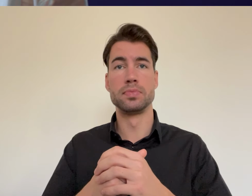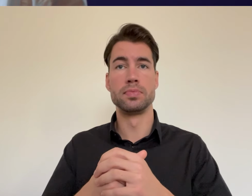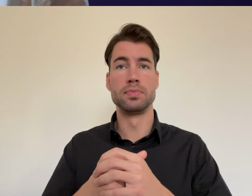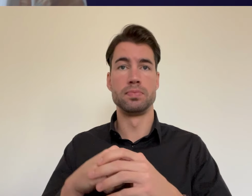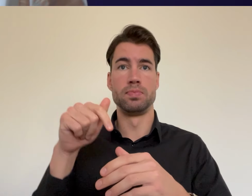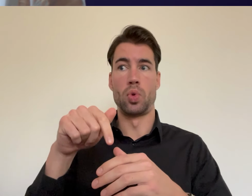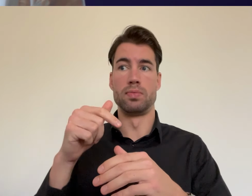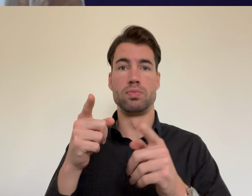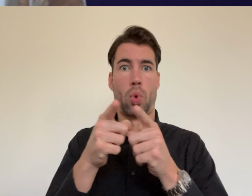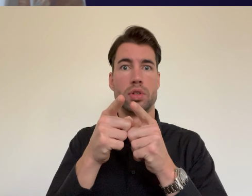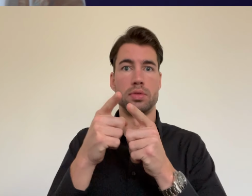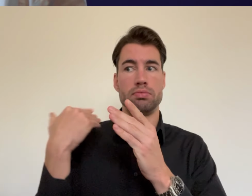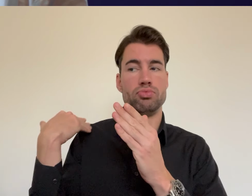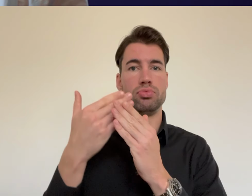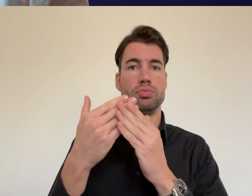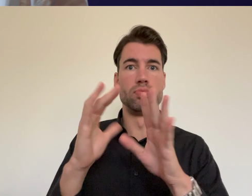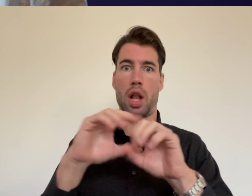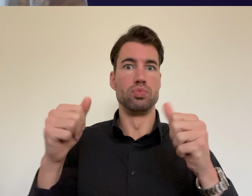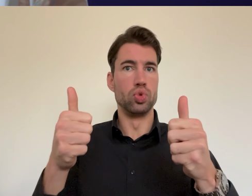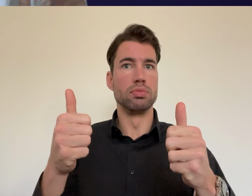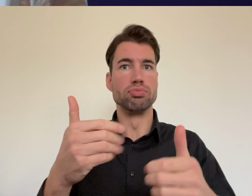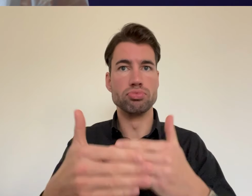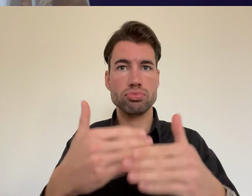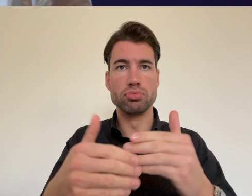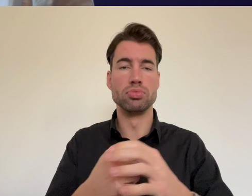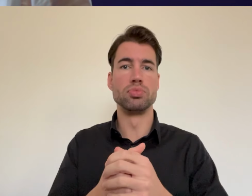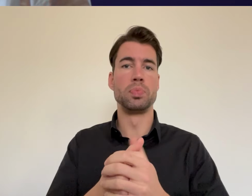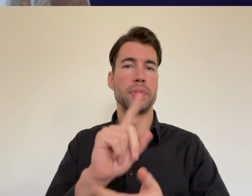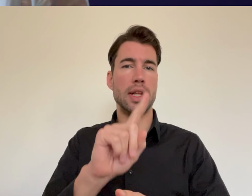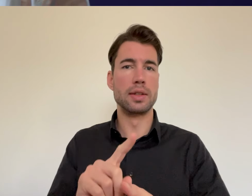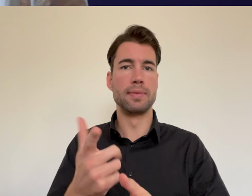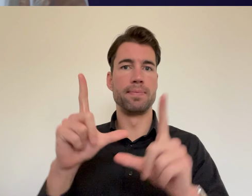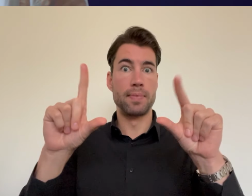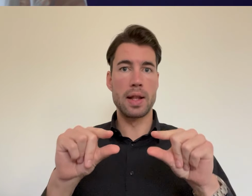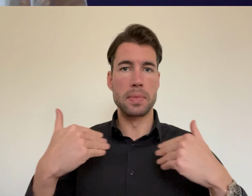is het tot nu toe allemaal tot voor kort heel erg goed gegaan, dat wil zeggen: weinig mensen ziek,